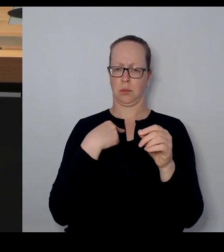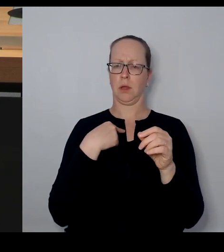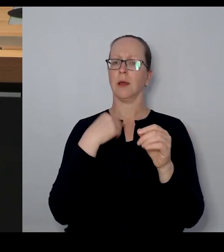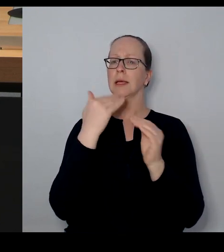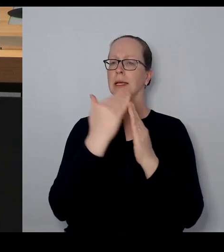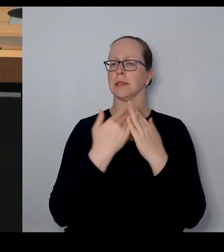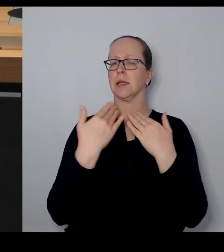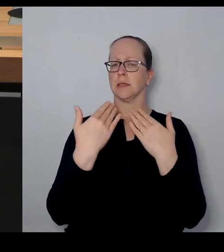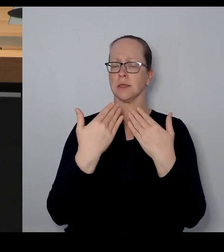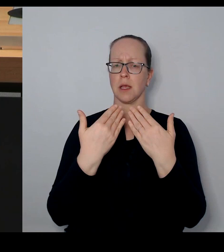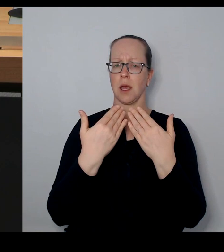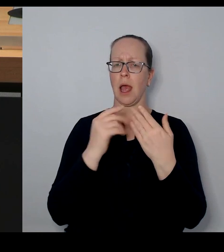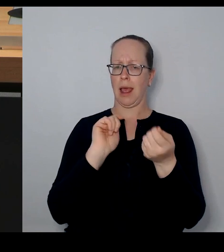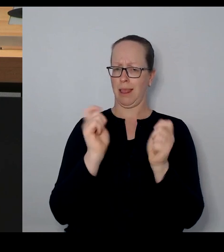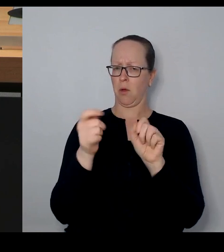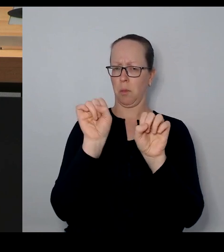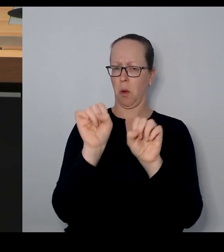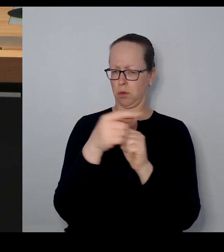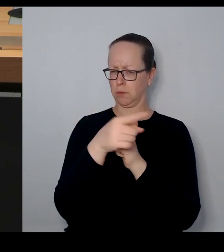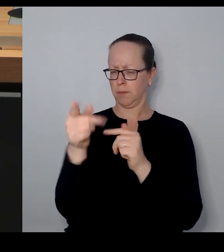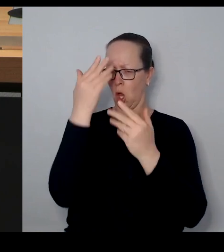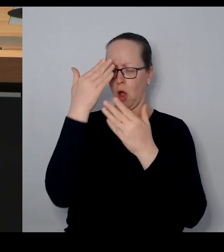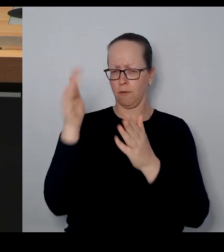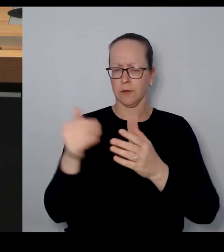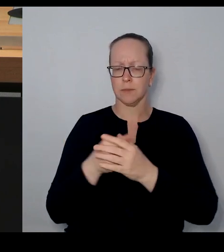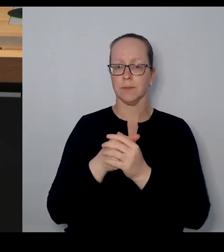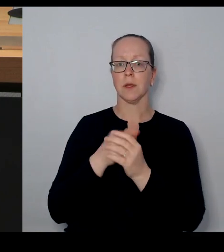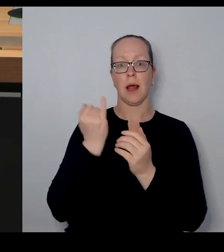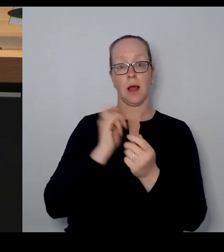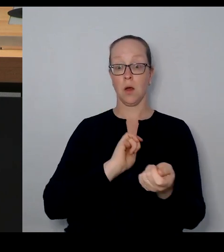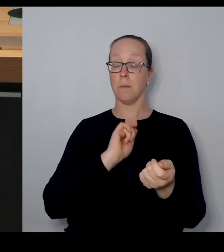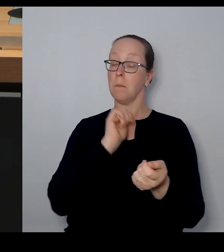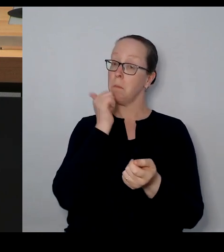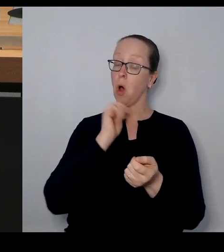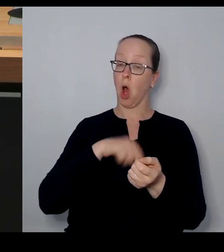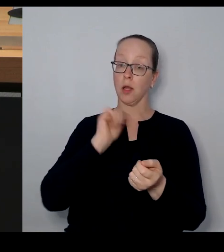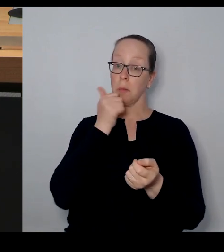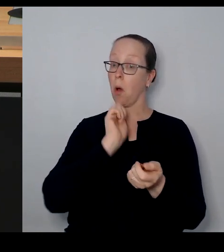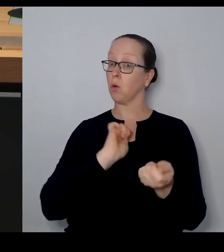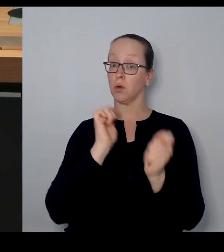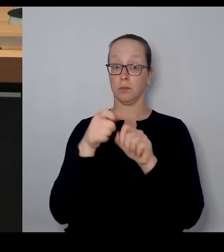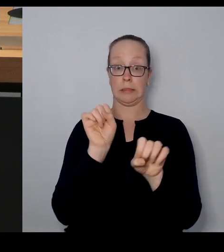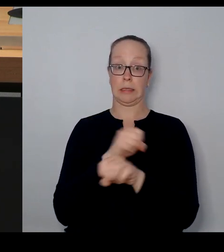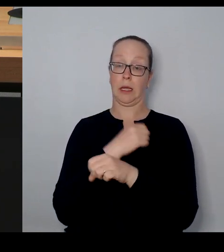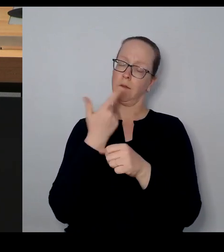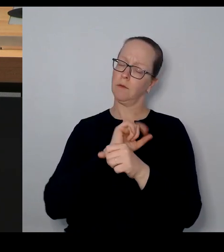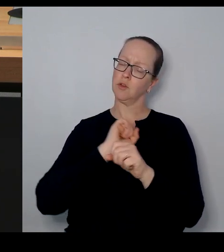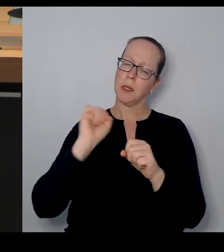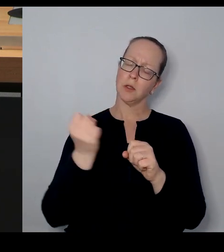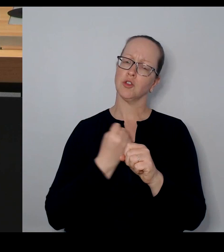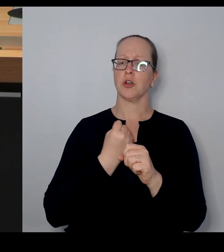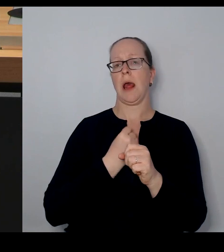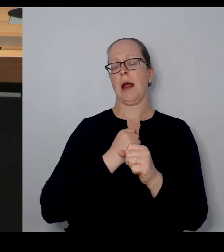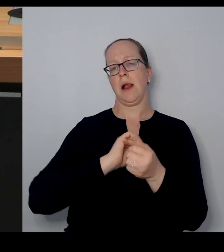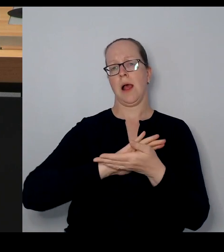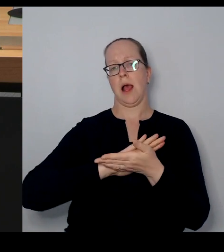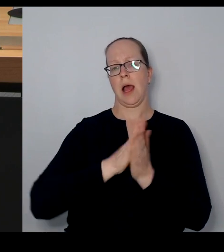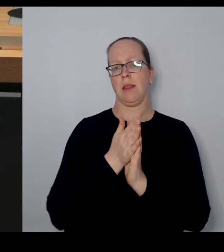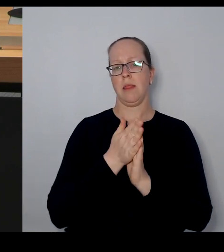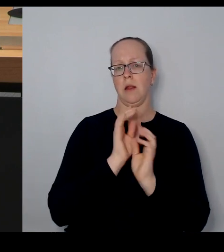handeln und schneller helfen Und wir sehen deshalb als Möglichkeit einer kurzfristigen Abhilfe vor, dass das Land Berlin im Vorgriff auf diese